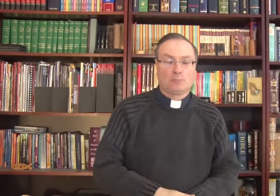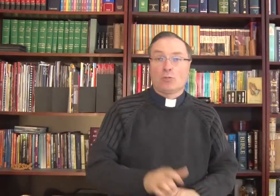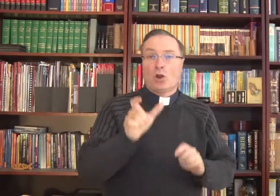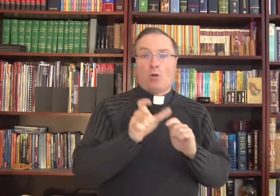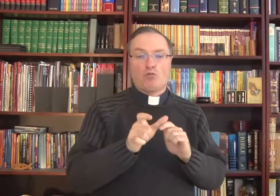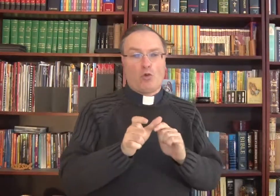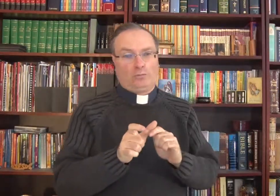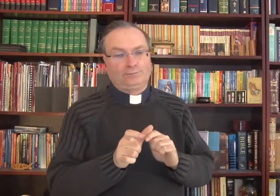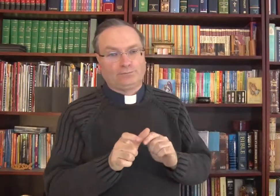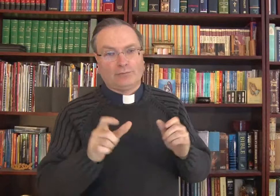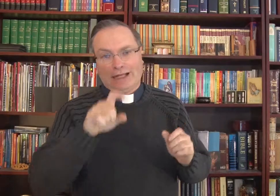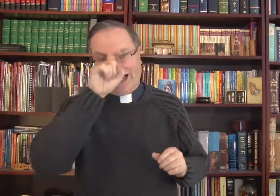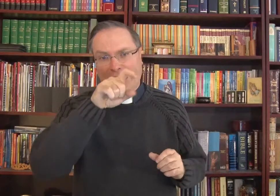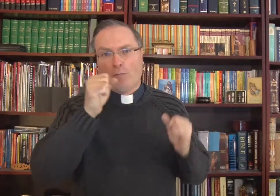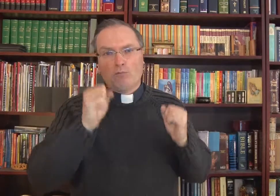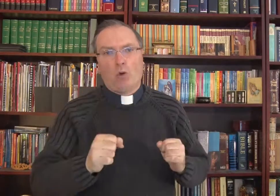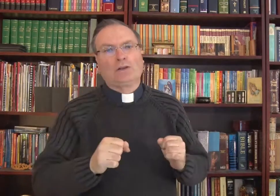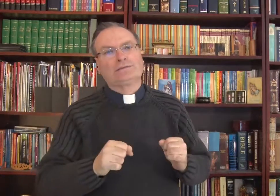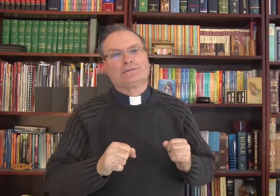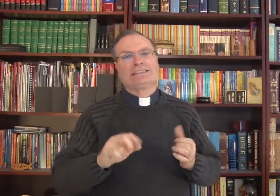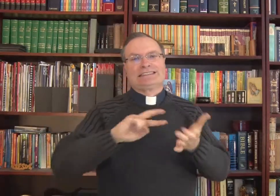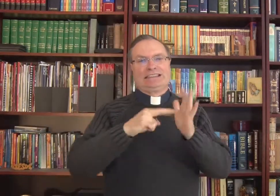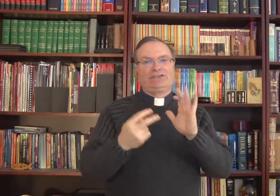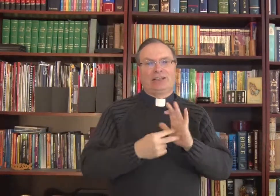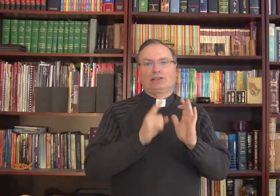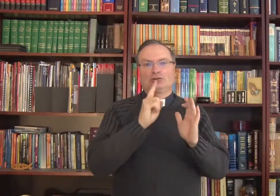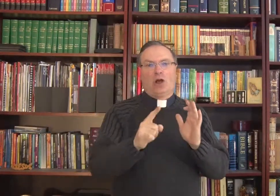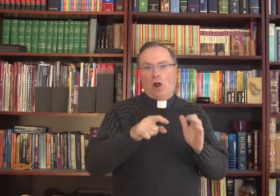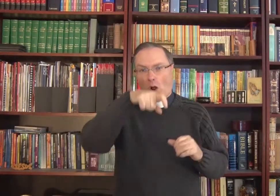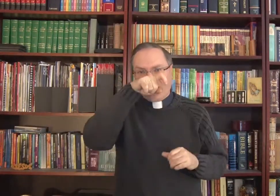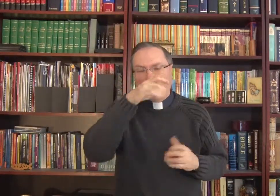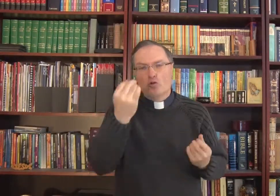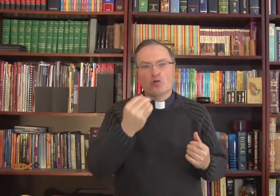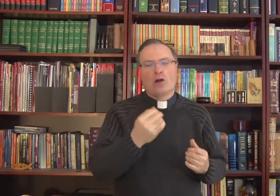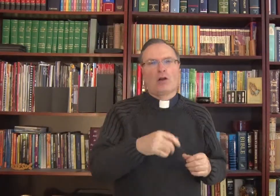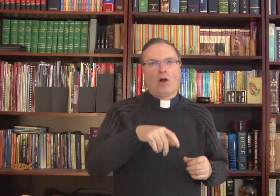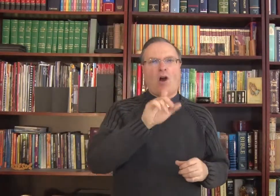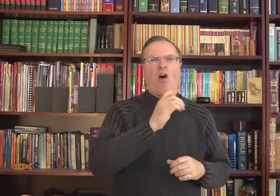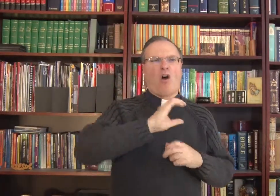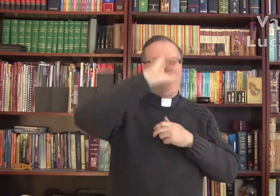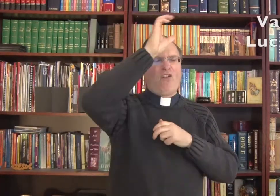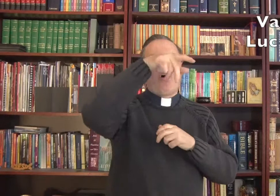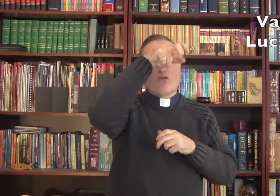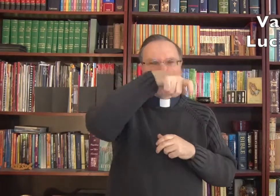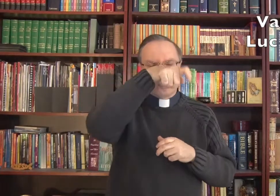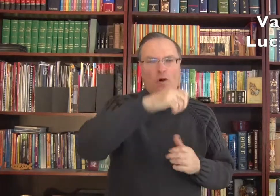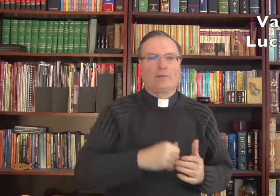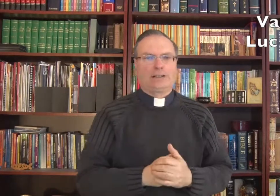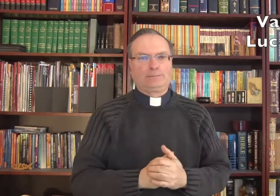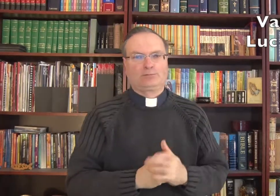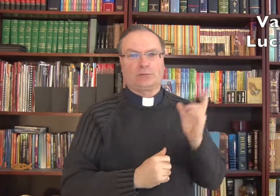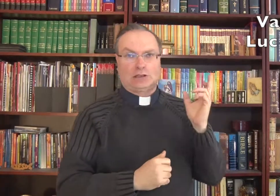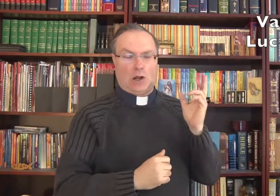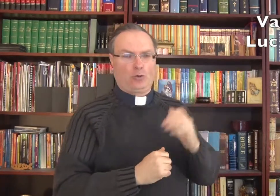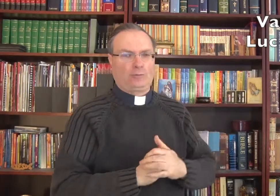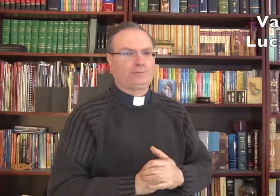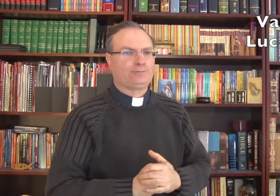Le mot aigle peut signifier soit un aigle ou un vautour.